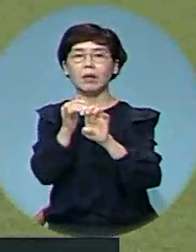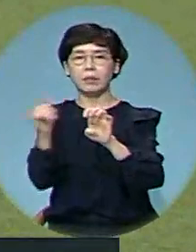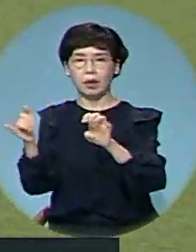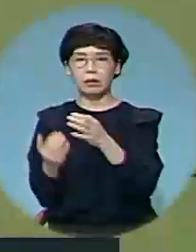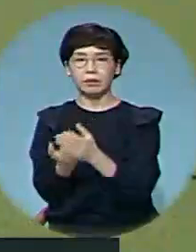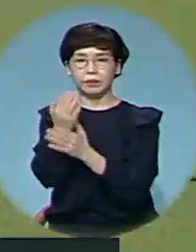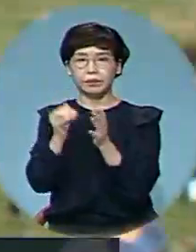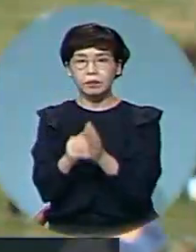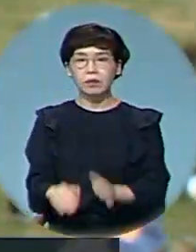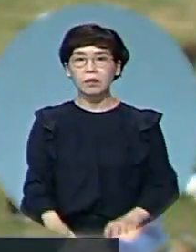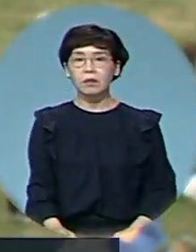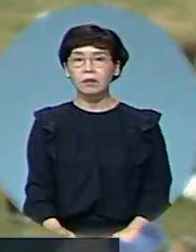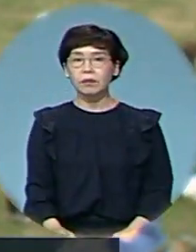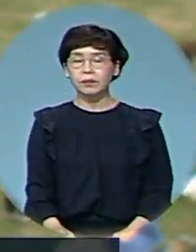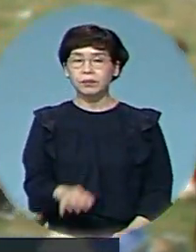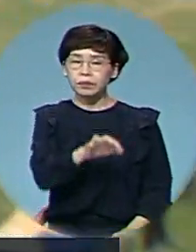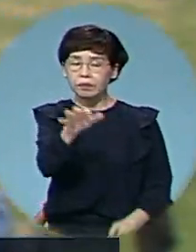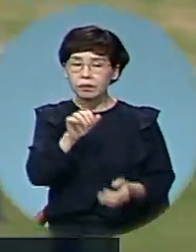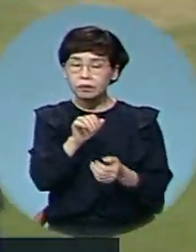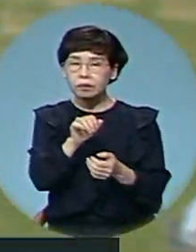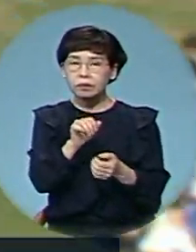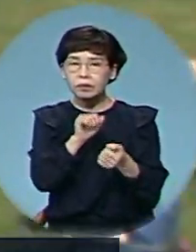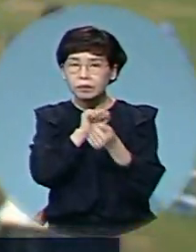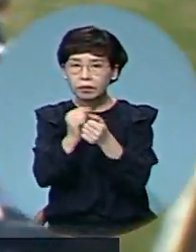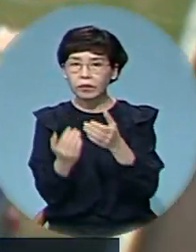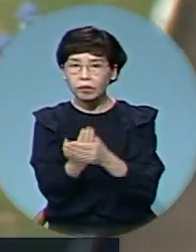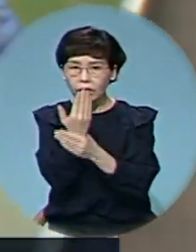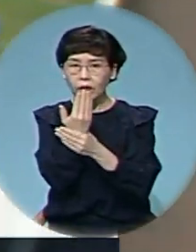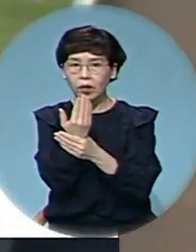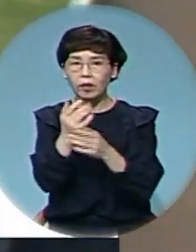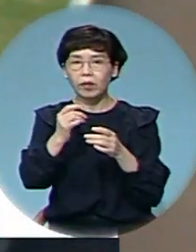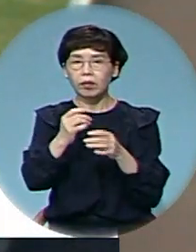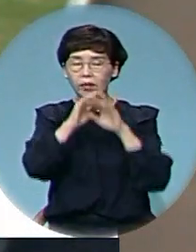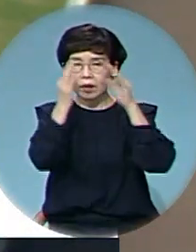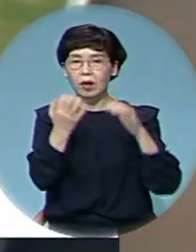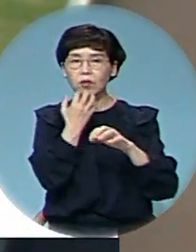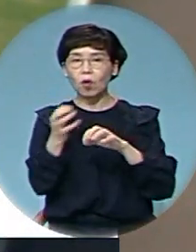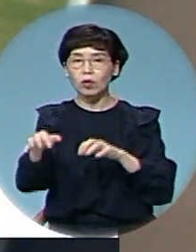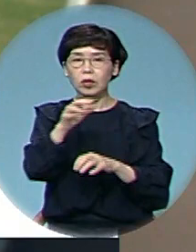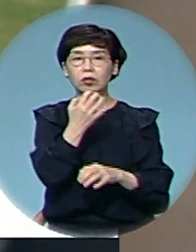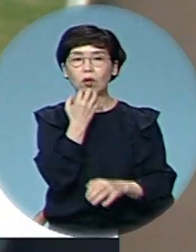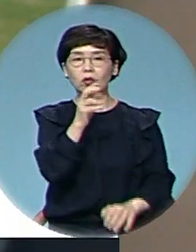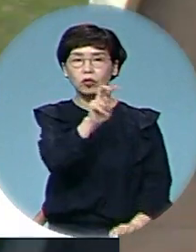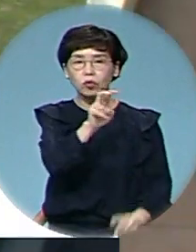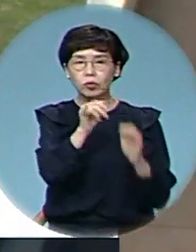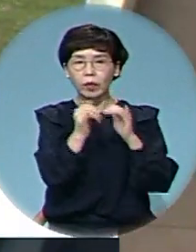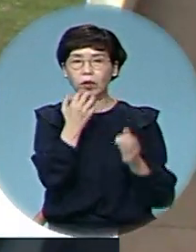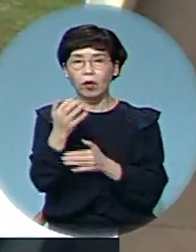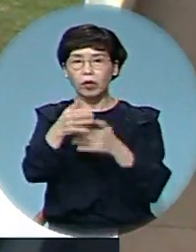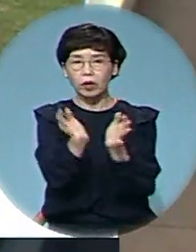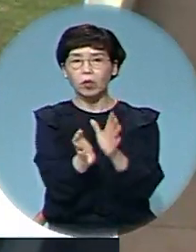집계됐습니다. 지역 발생은 모두 수도권에 집중됐는데 서울 20명, 경기 15명, 인천 5명으로